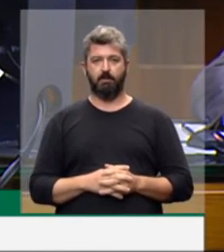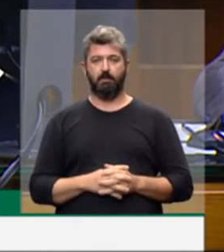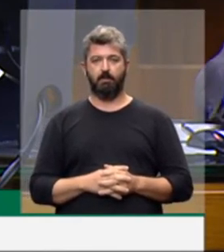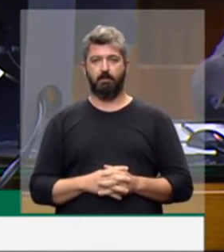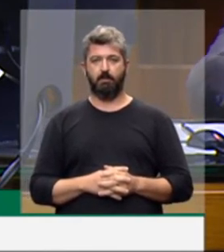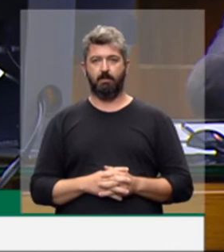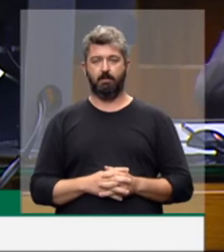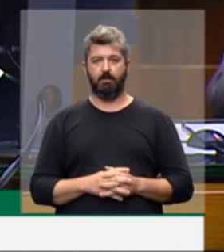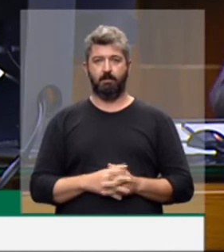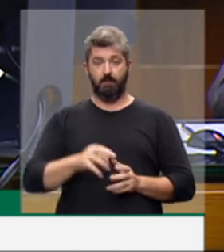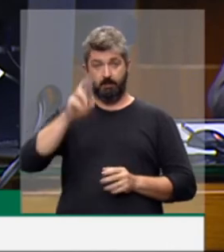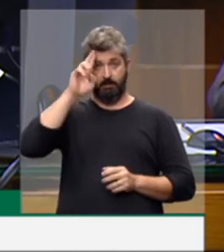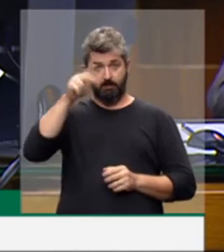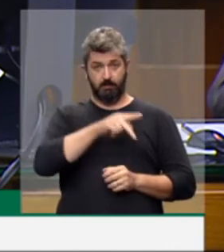PARTIDO QUE ESTÁ VOTANDO